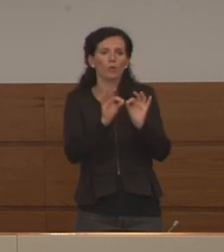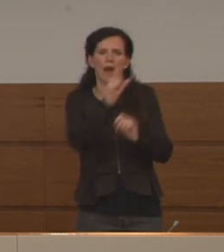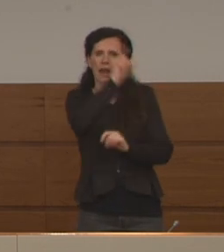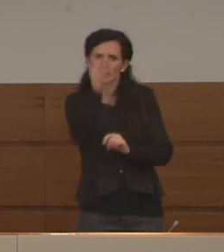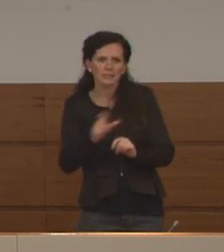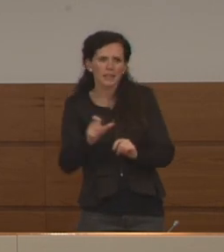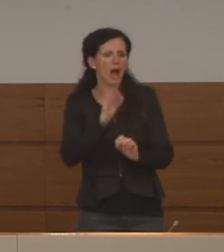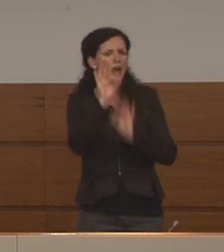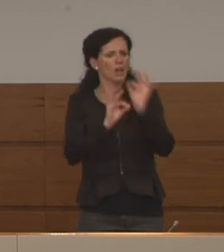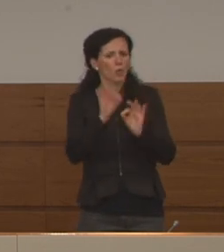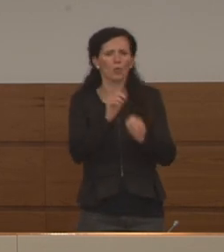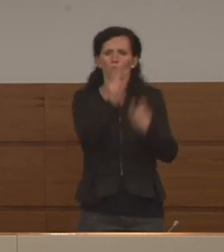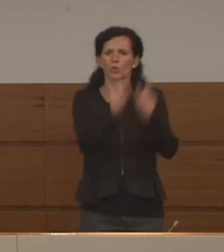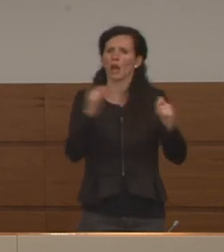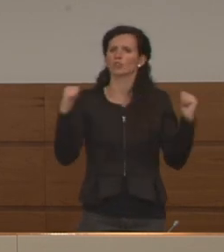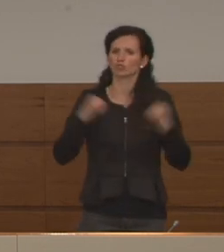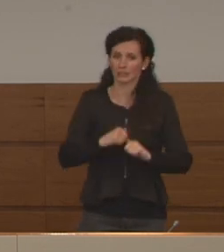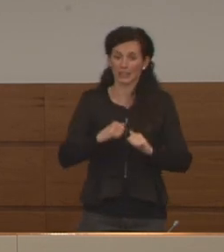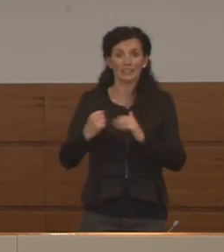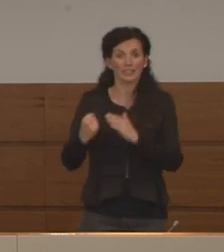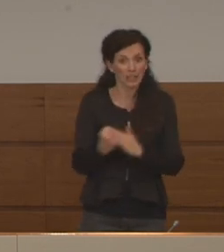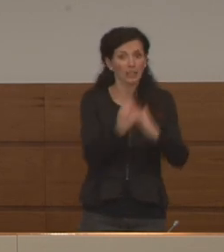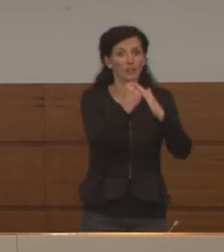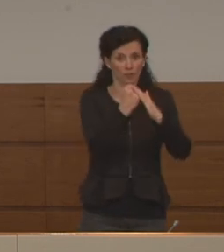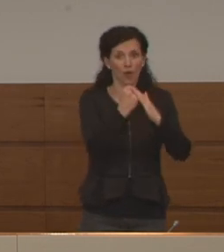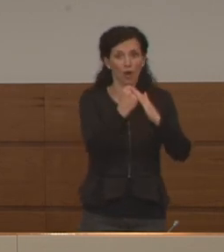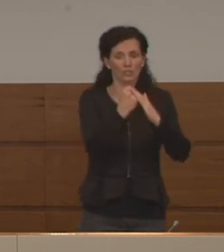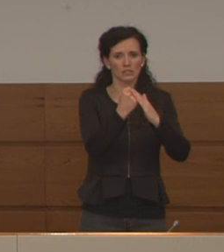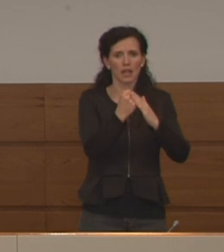rafforzando la capacità del paese di rispondere a emergenze di questo tipo,